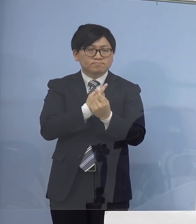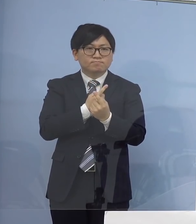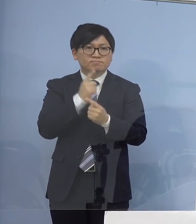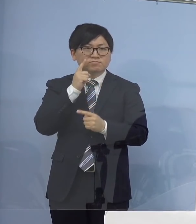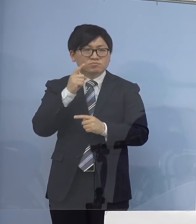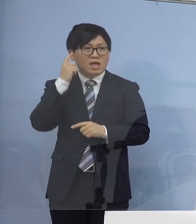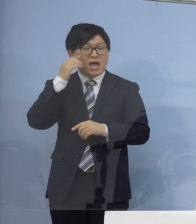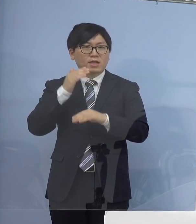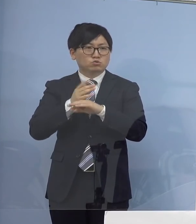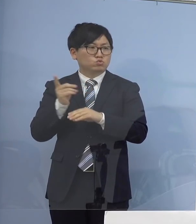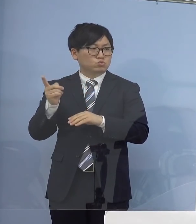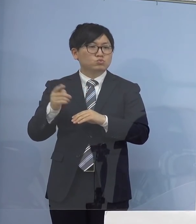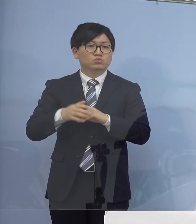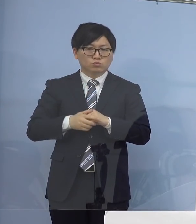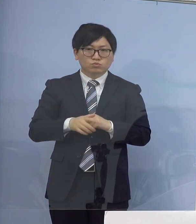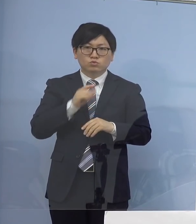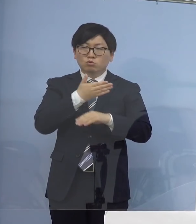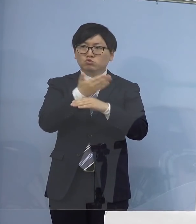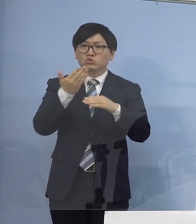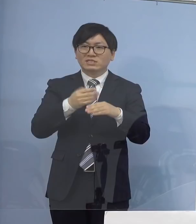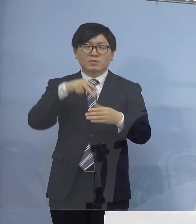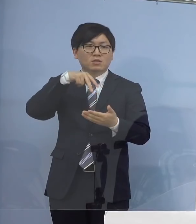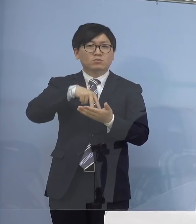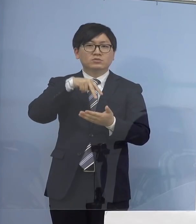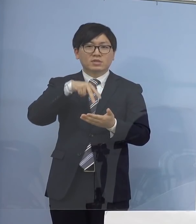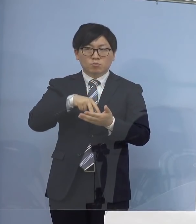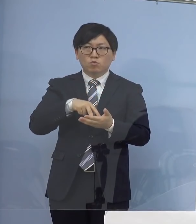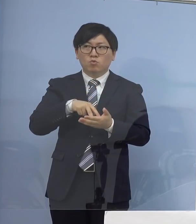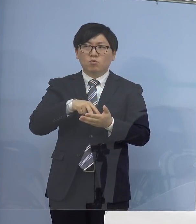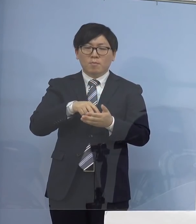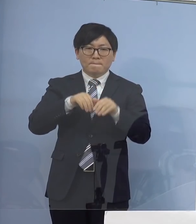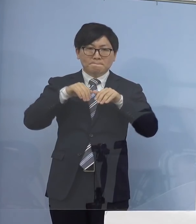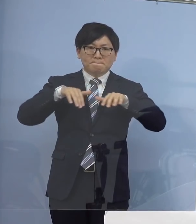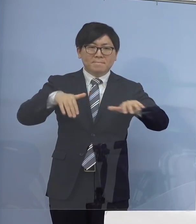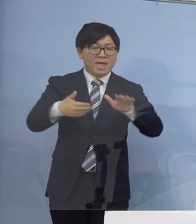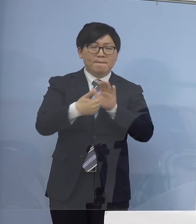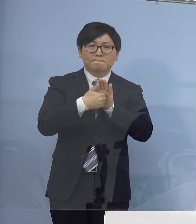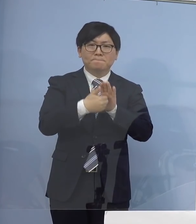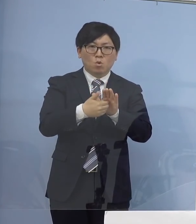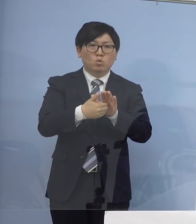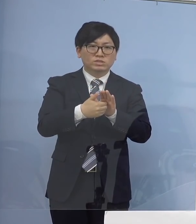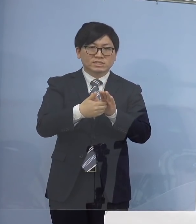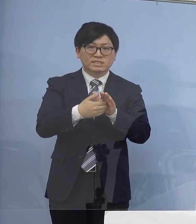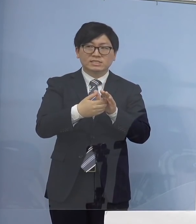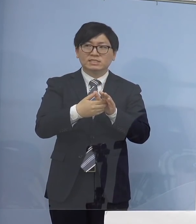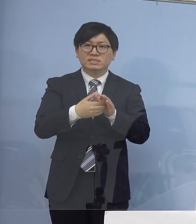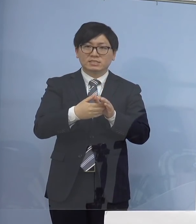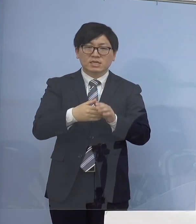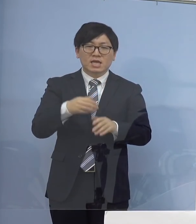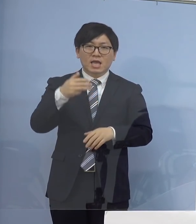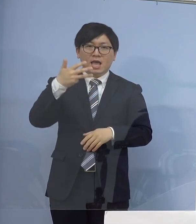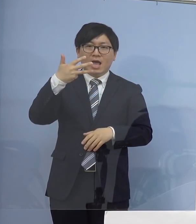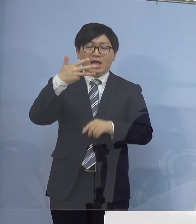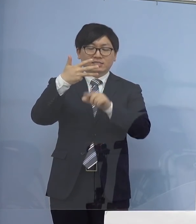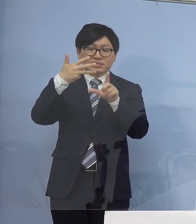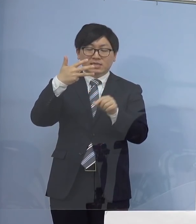徳島県としてもちょうど「まん延防止等重点措置」 こちらが20日から6（都府県）が10（都府県）に拡大をされる